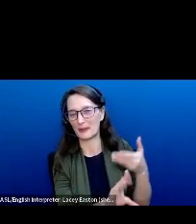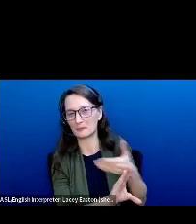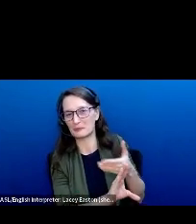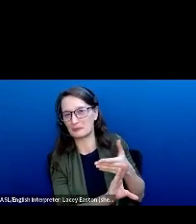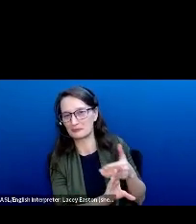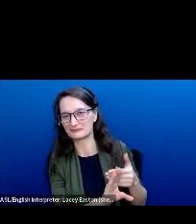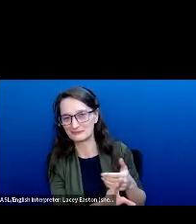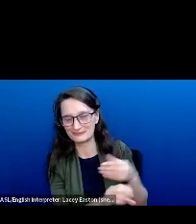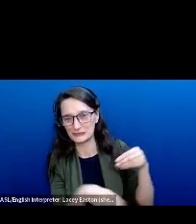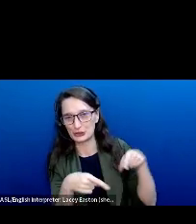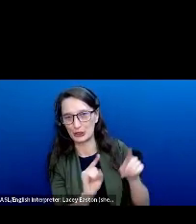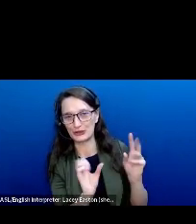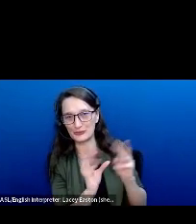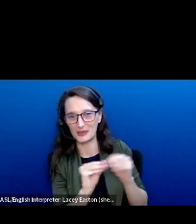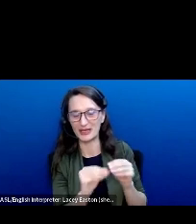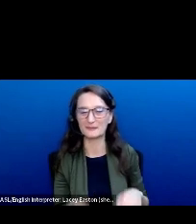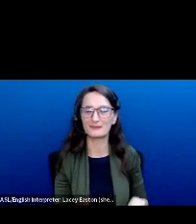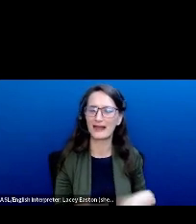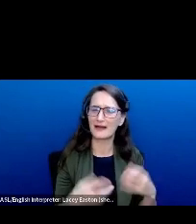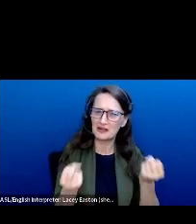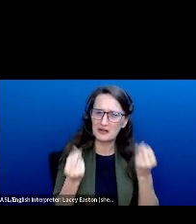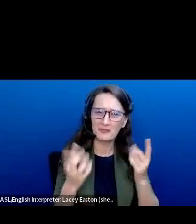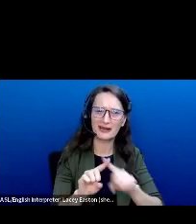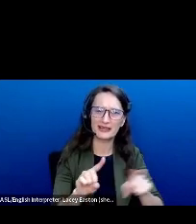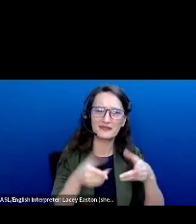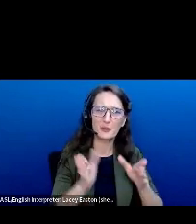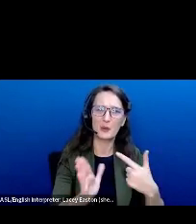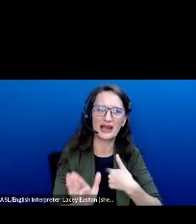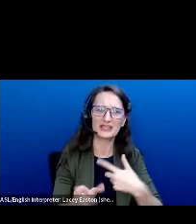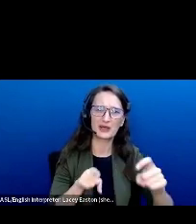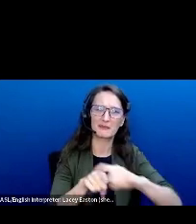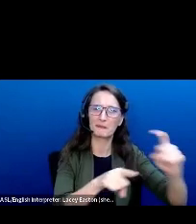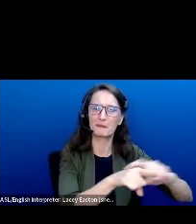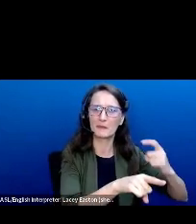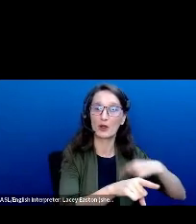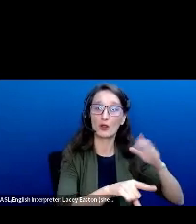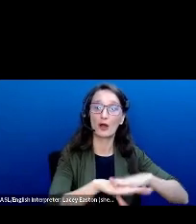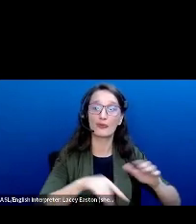muchas formas en que esas llamadas llegan aquí, en el lado izquierdo de nuestra pantalla. Reciben